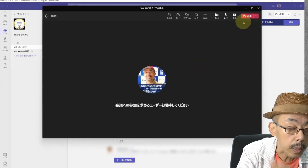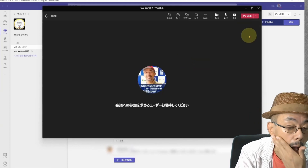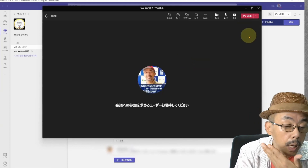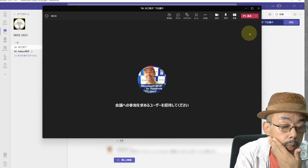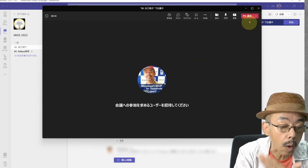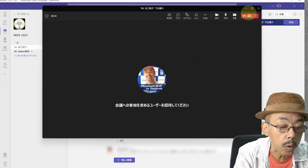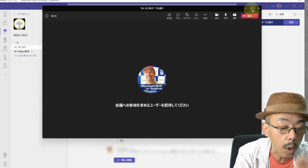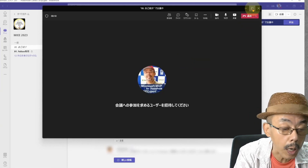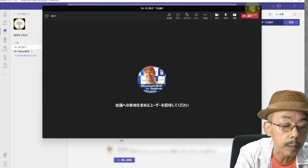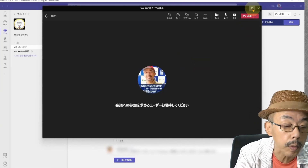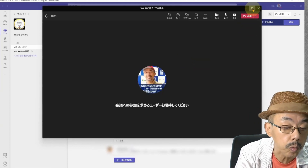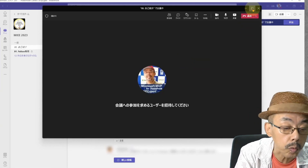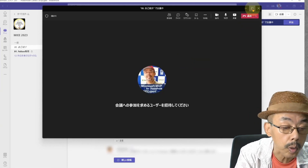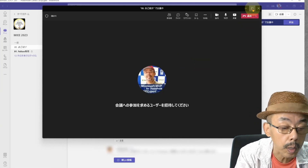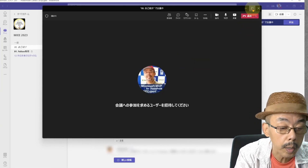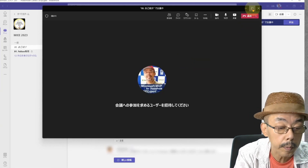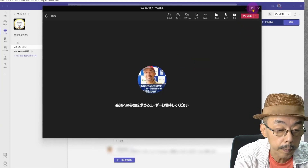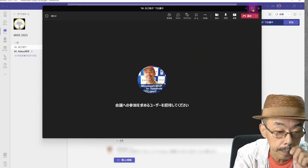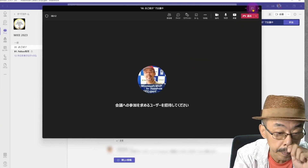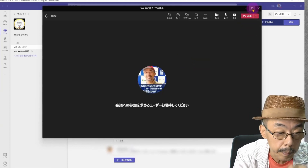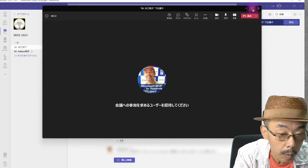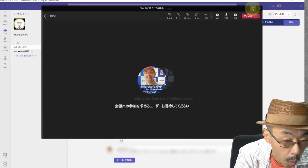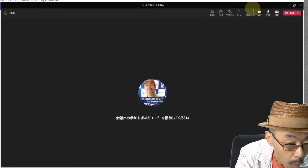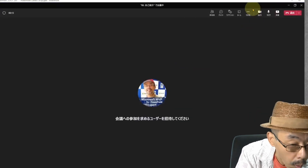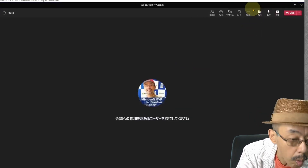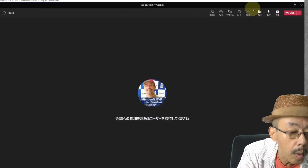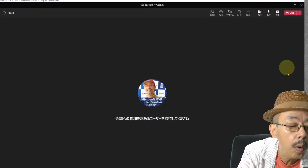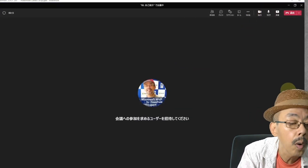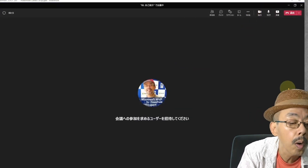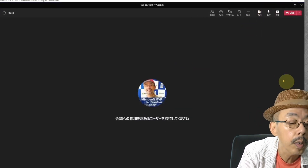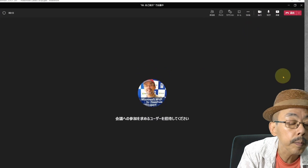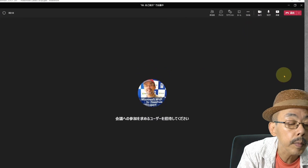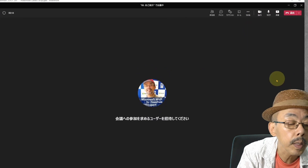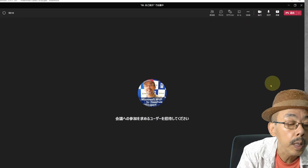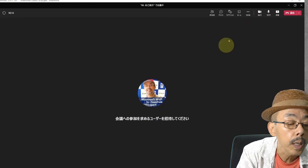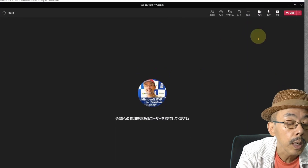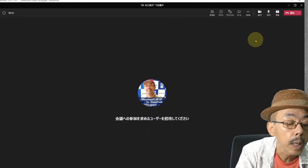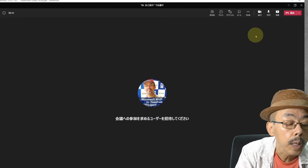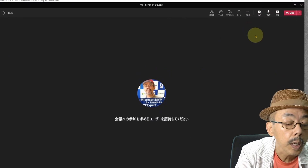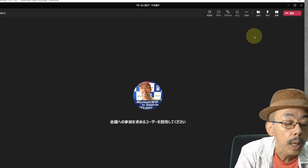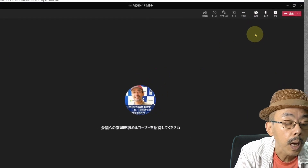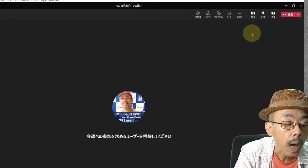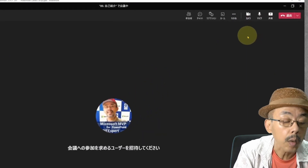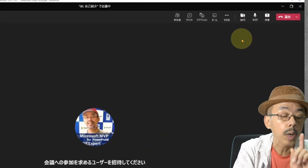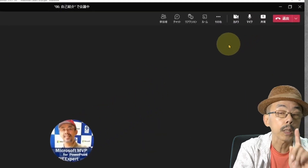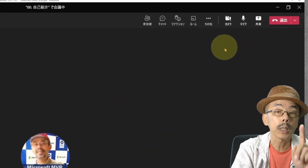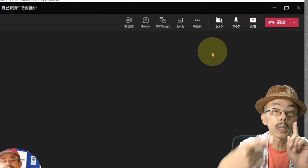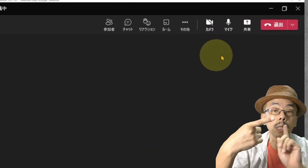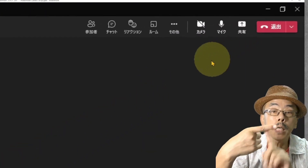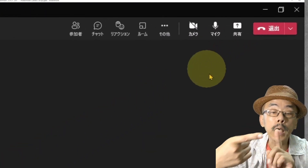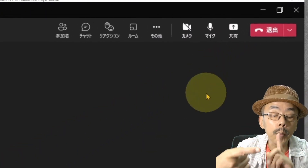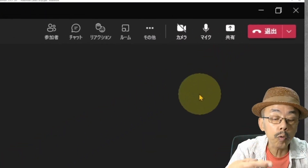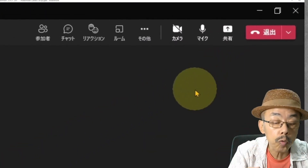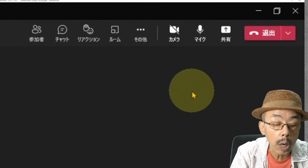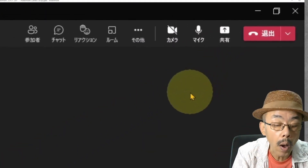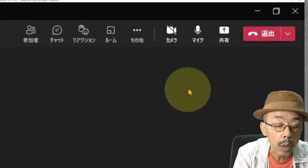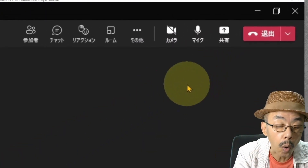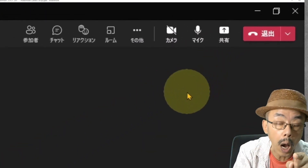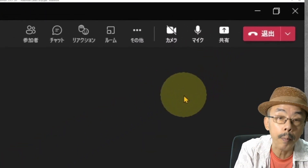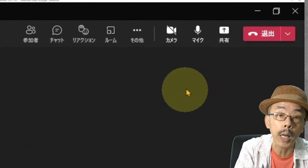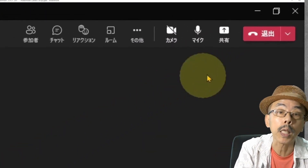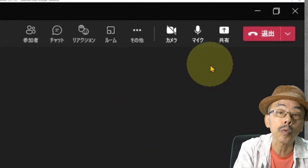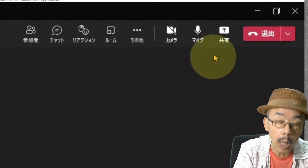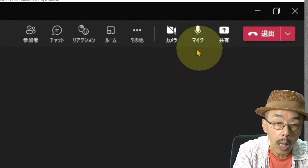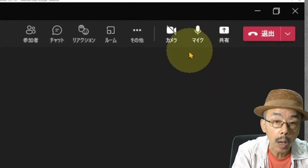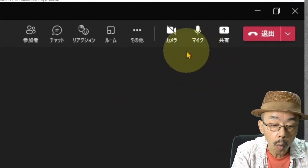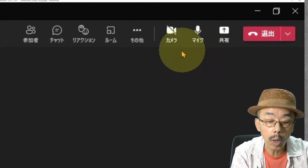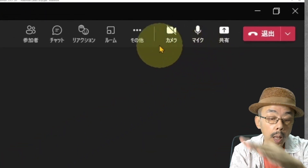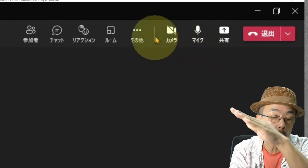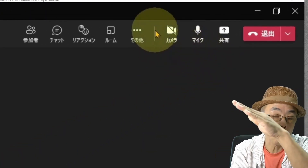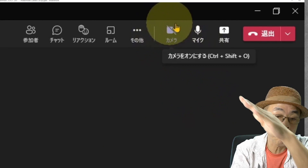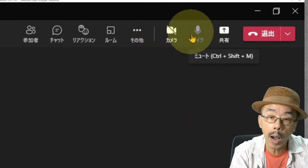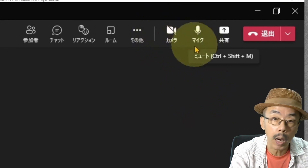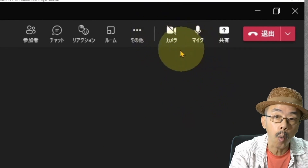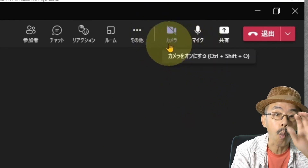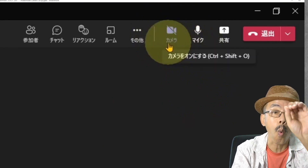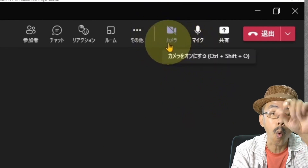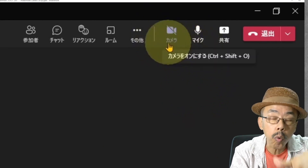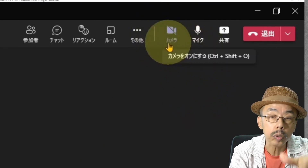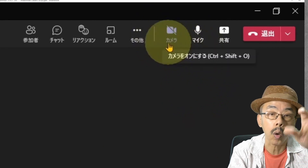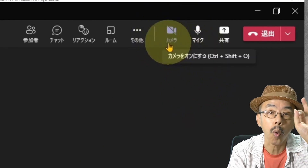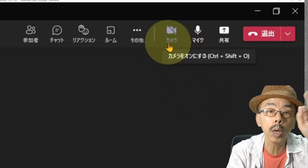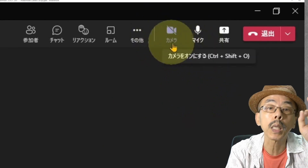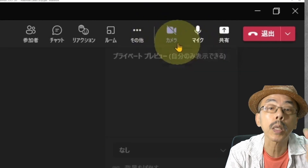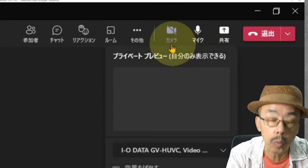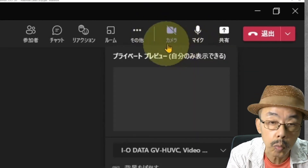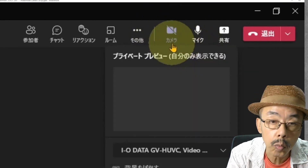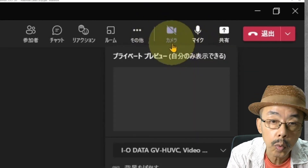ここで大事なことですけど、TeamsのカメラはOFFでOKです。